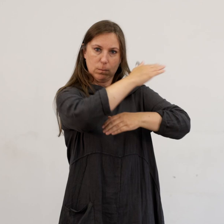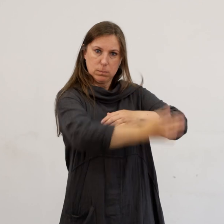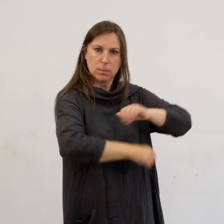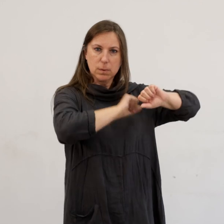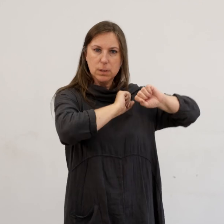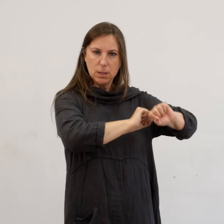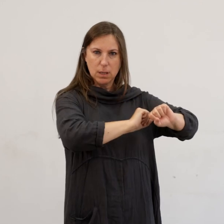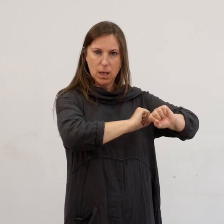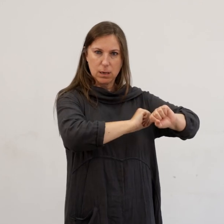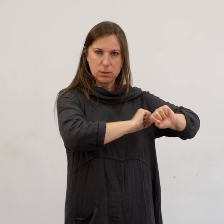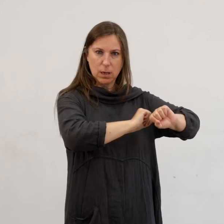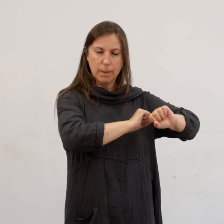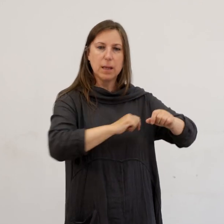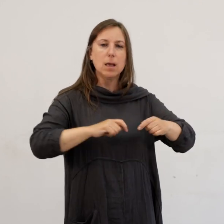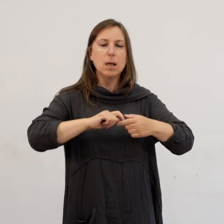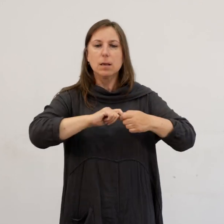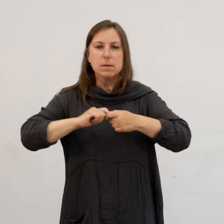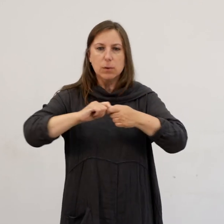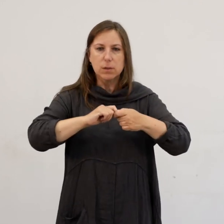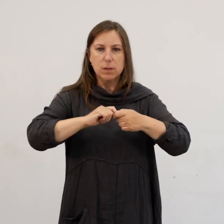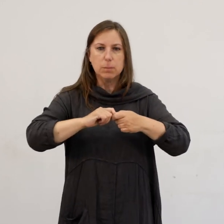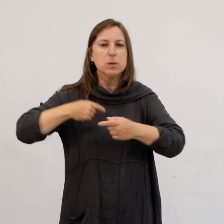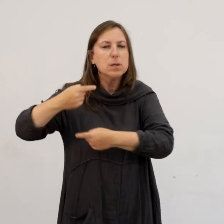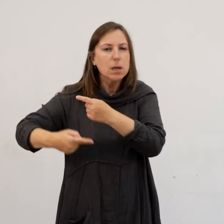Wszystkie przedwojenne jednostki wojskowe